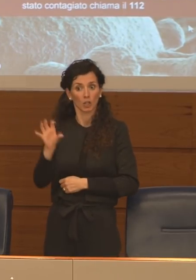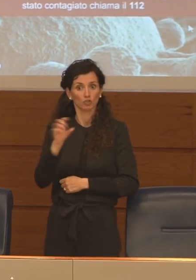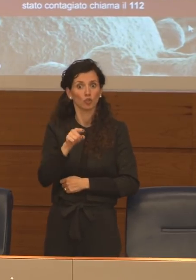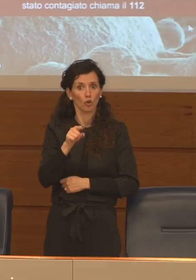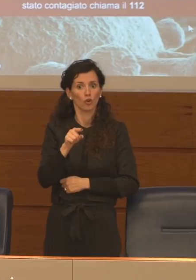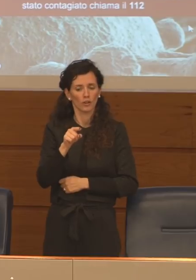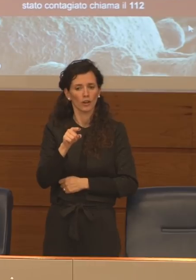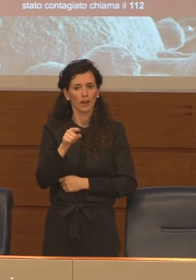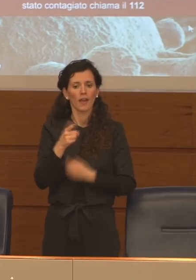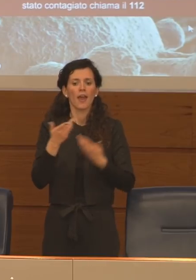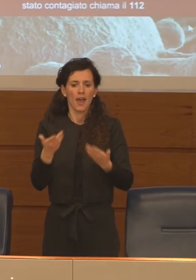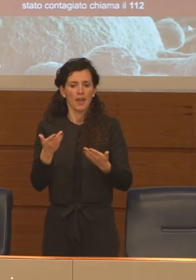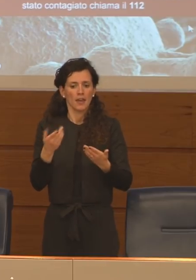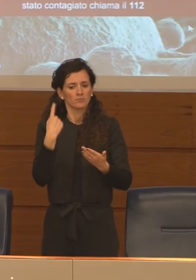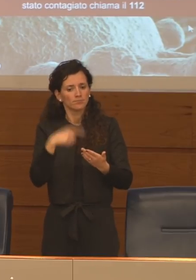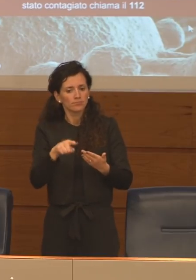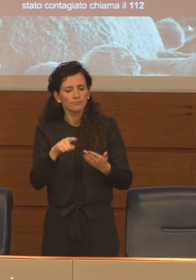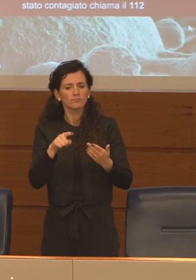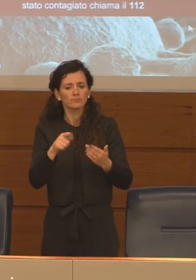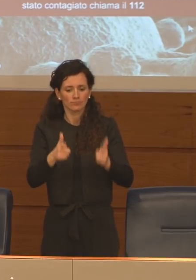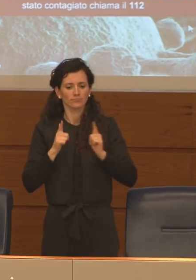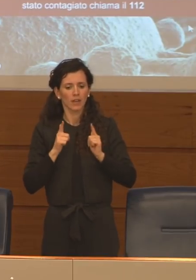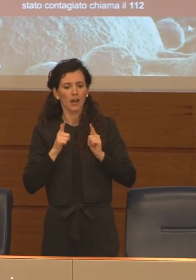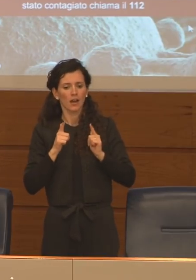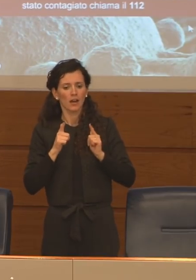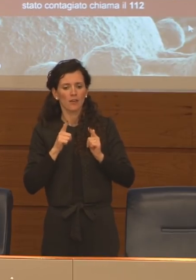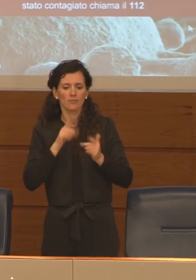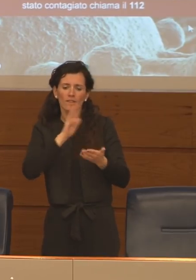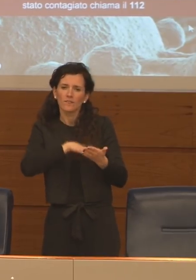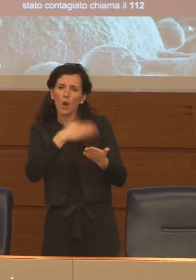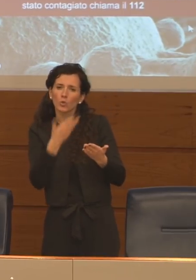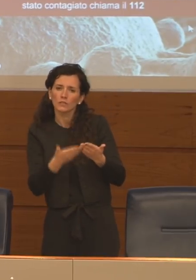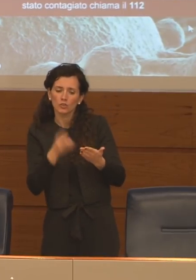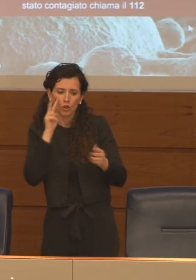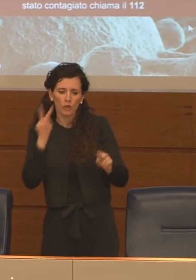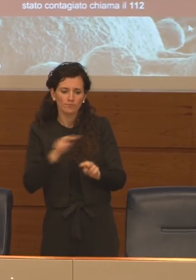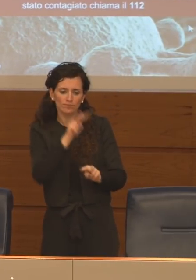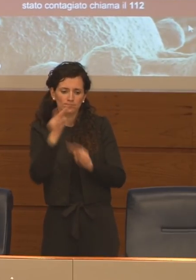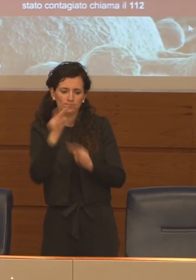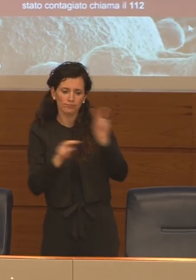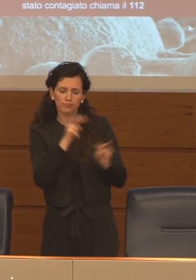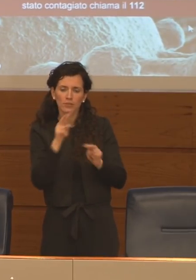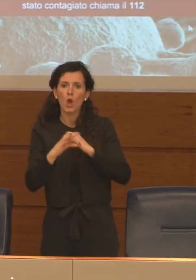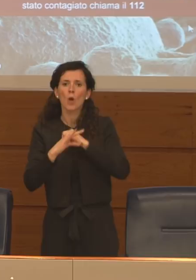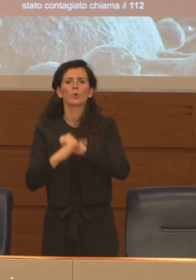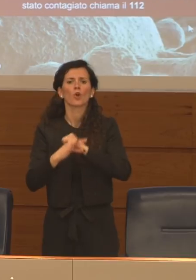poi valutare quali e quanti provvedimenti adottare, quindi il dato